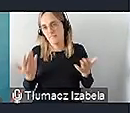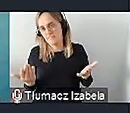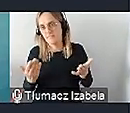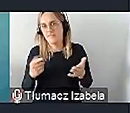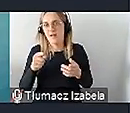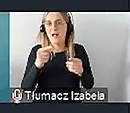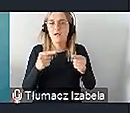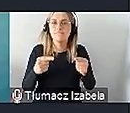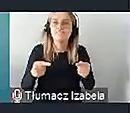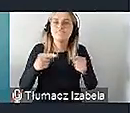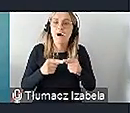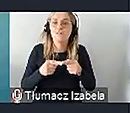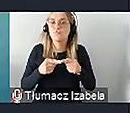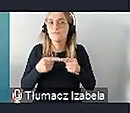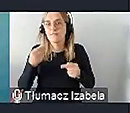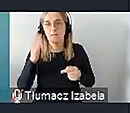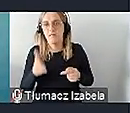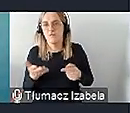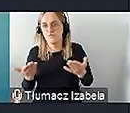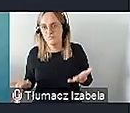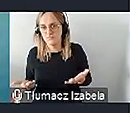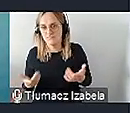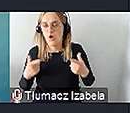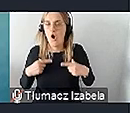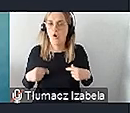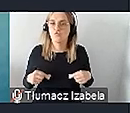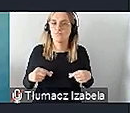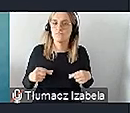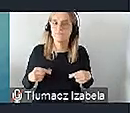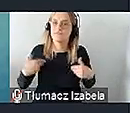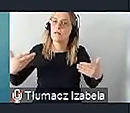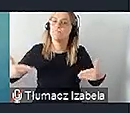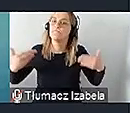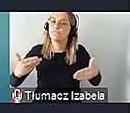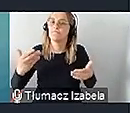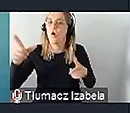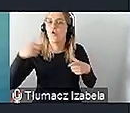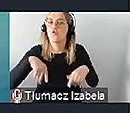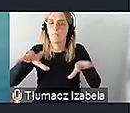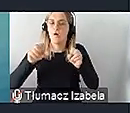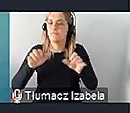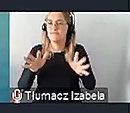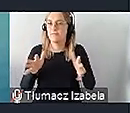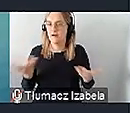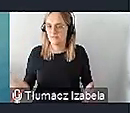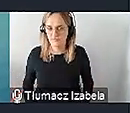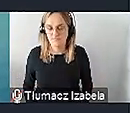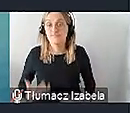Np. rysunek nie będzie pasował do osób, którym chcemy zaprezentować daną treść. Chciałbym, żeby państwo